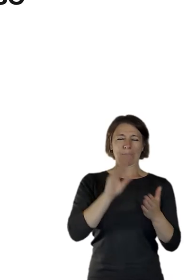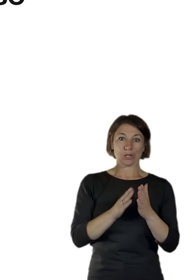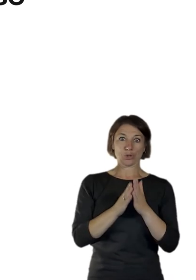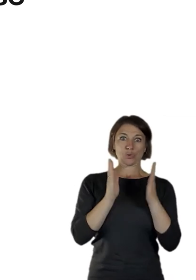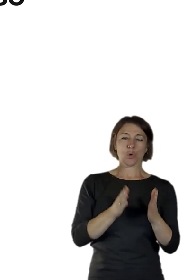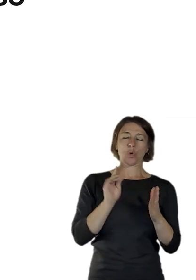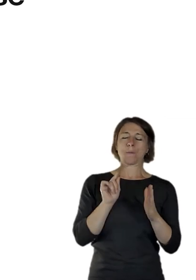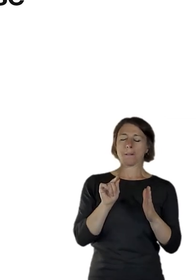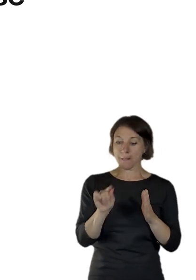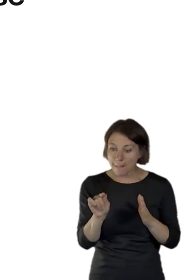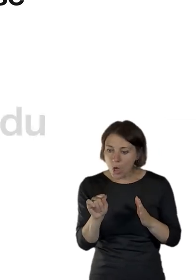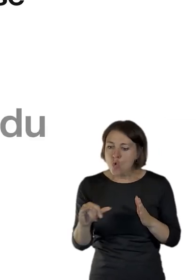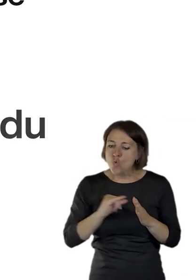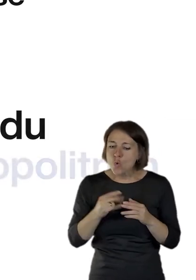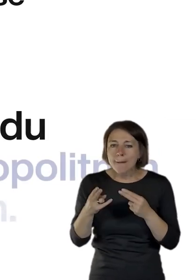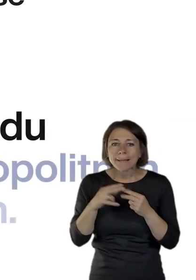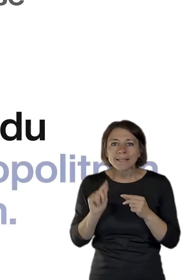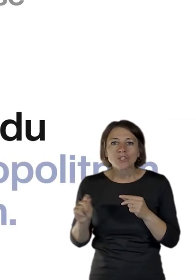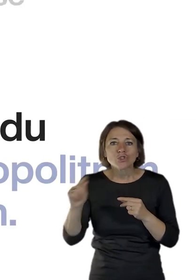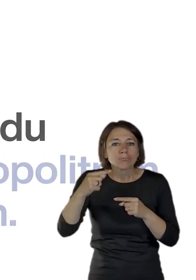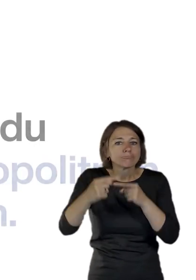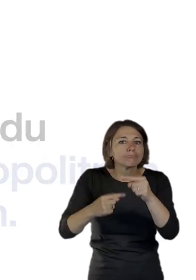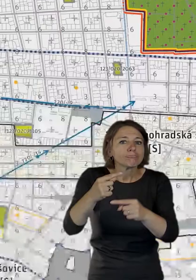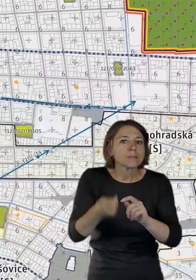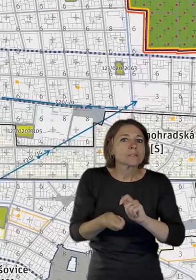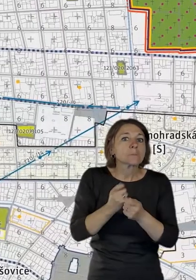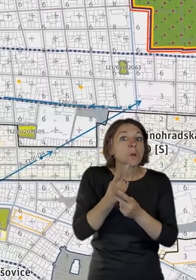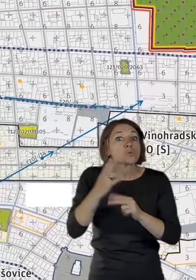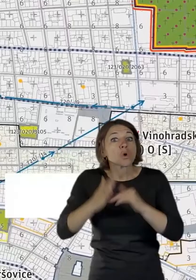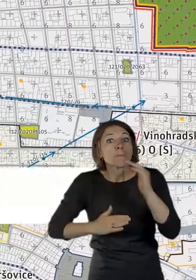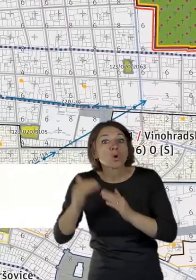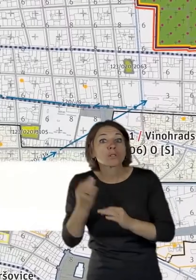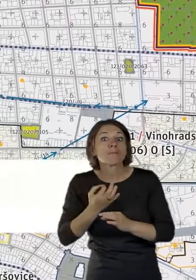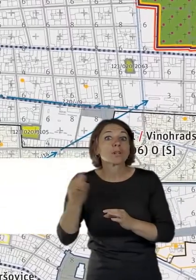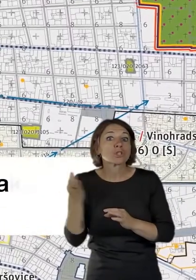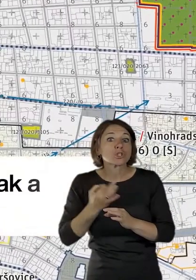co se v okolí může a nemůže dít v souladu s Metropolitním plánem. Regulativy, neboli